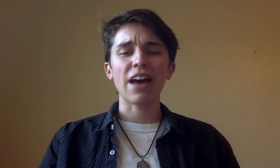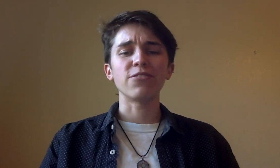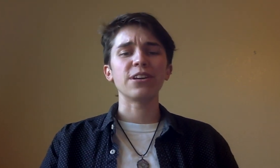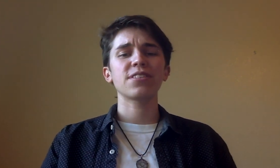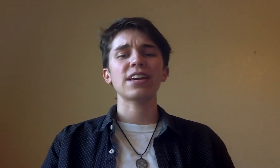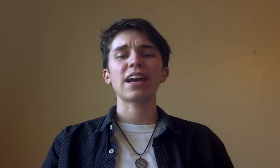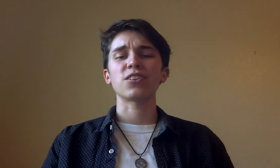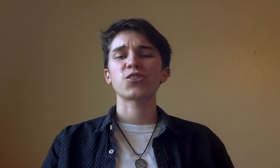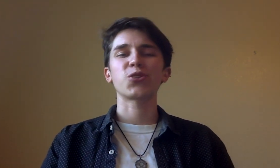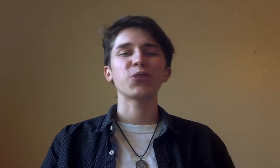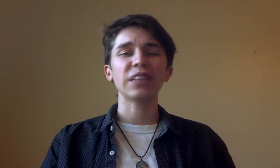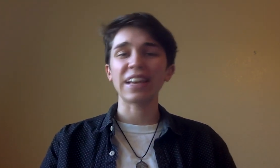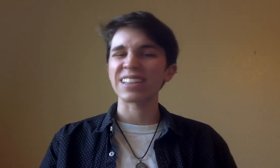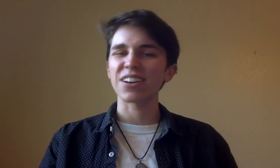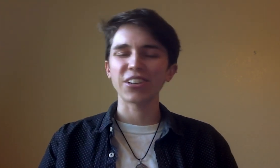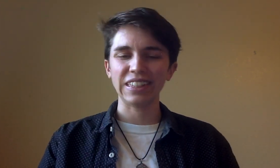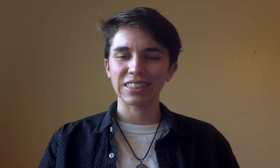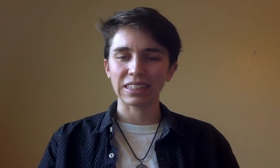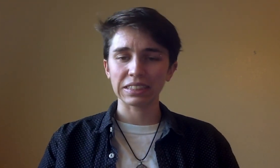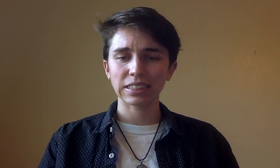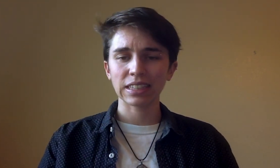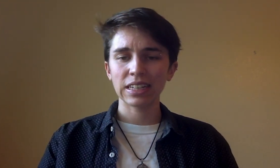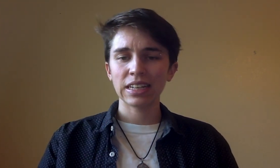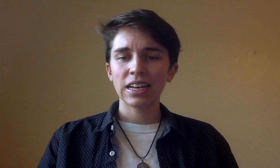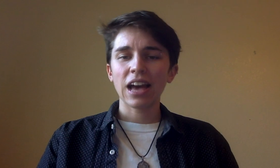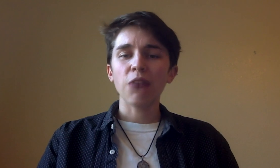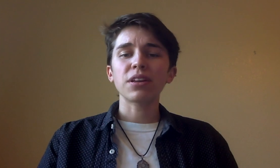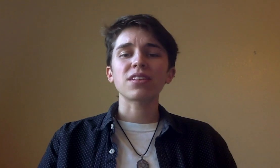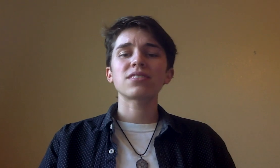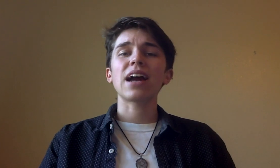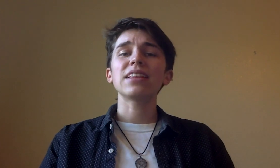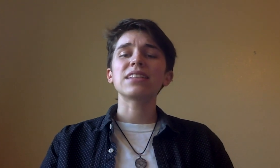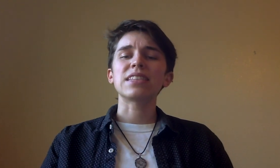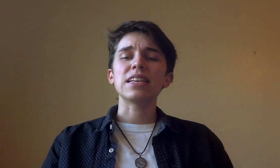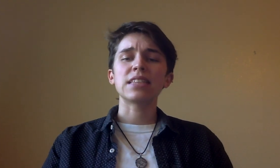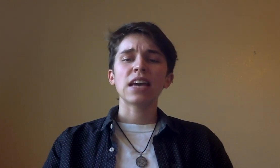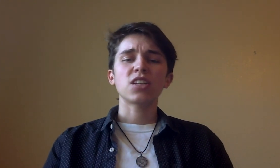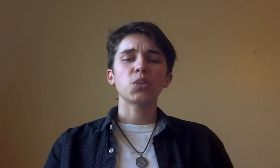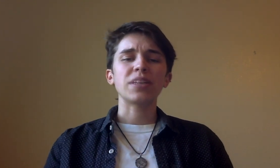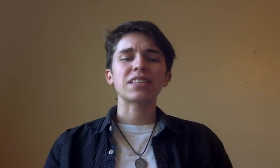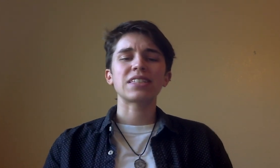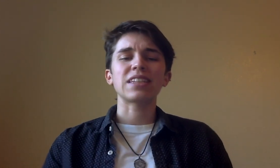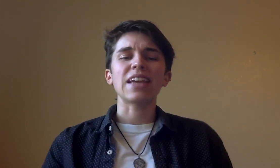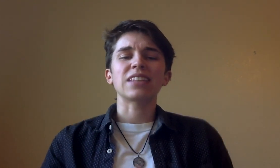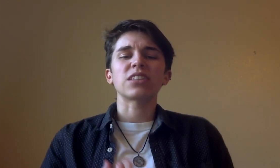de todo con tanta seguridad como ya lo hace. Quiero que los silencios tuerzan serpientes